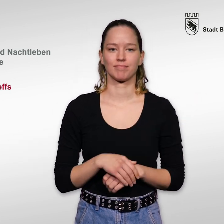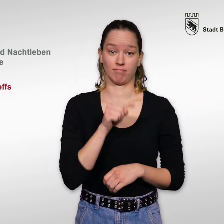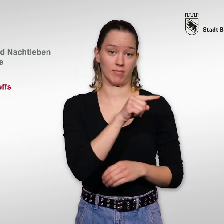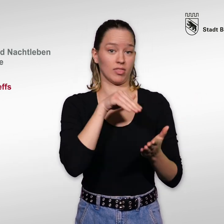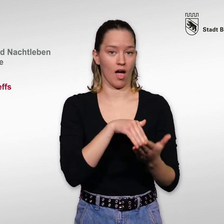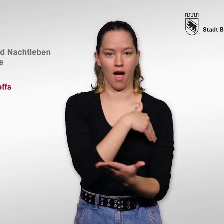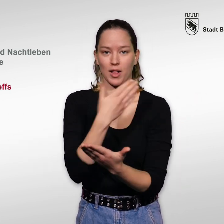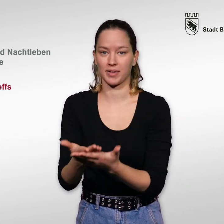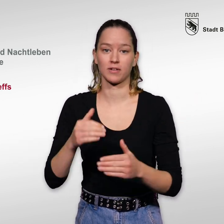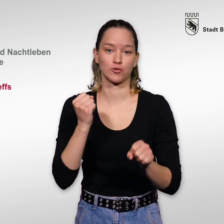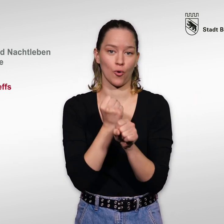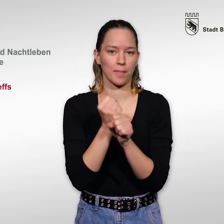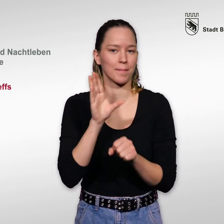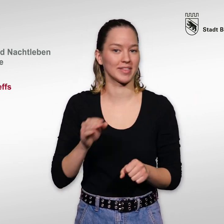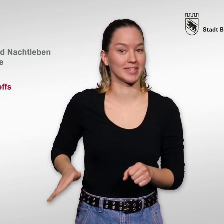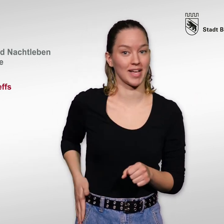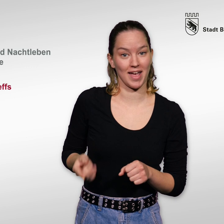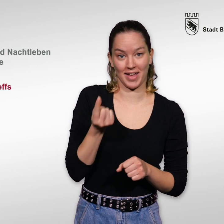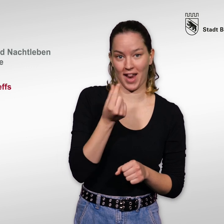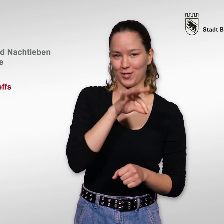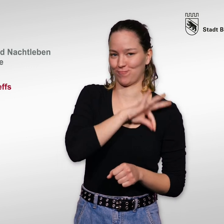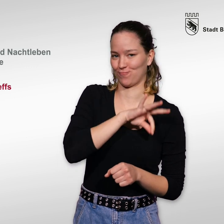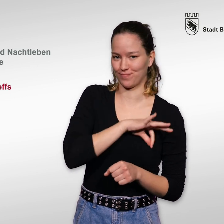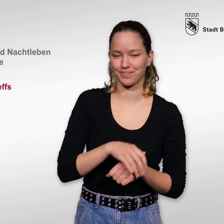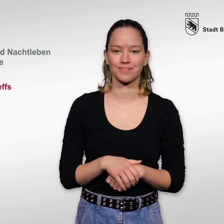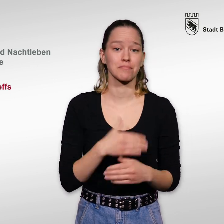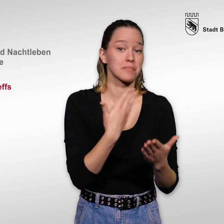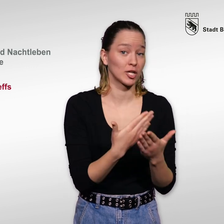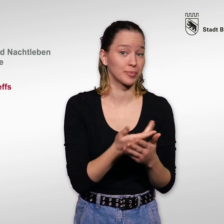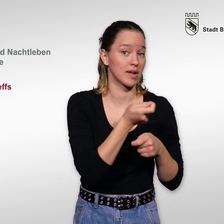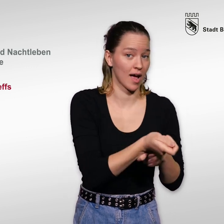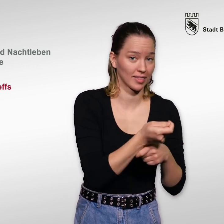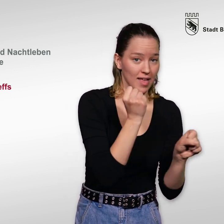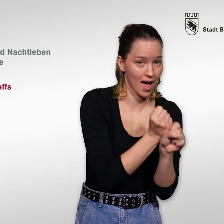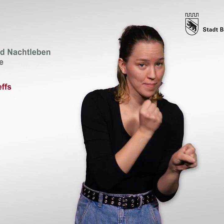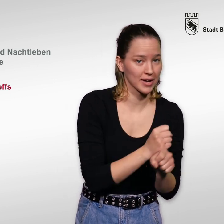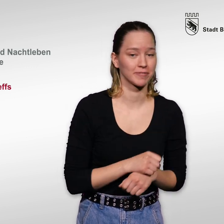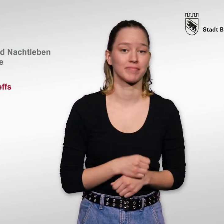Dort werden Sackgeld-Jobs angeboten, zum Beispiel Gartenarbeit,